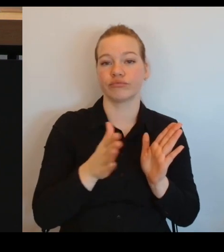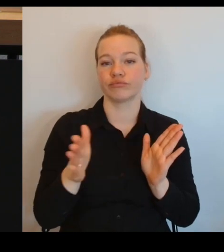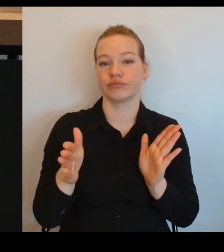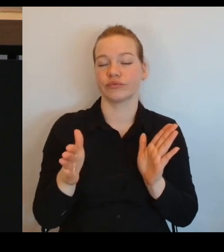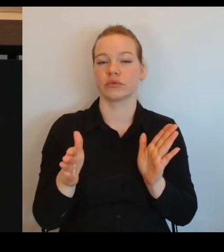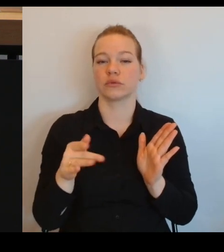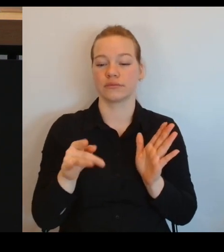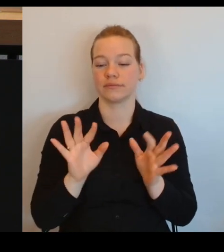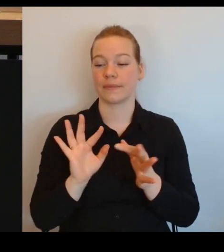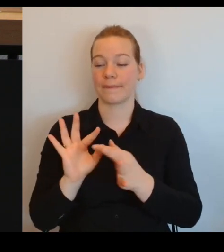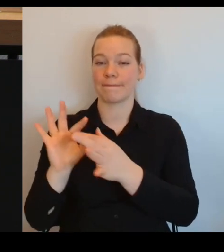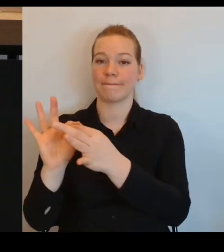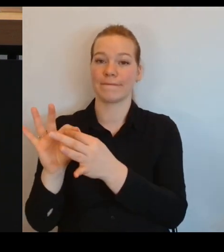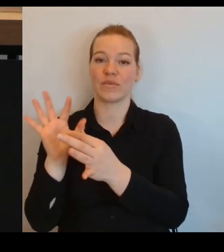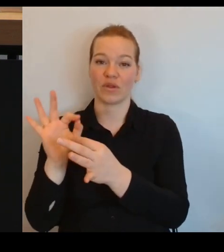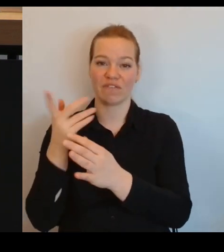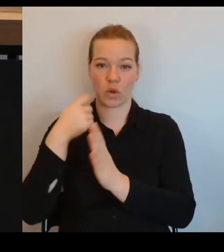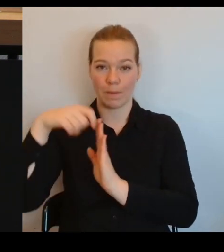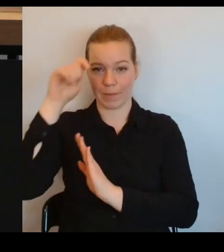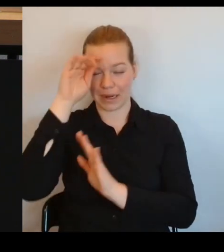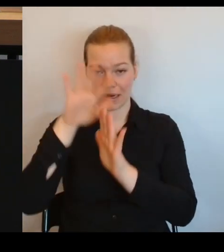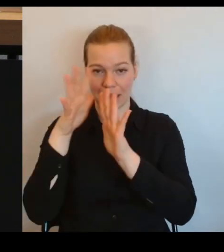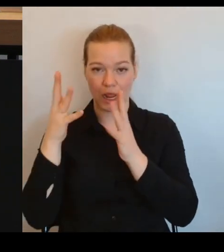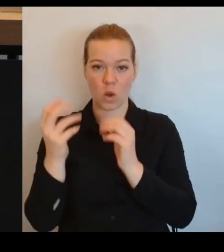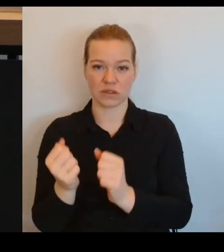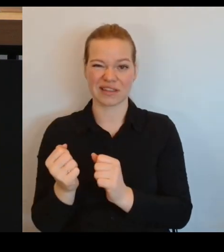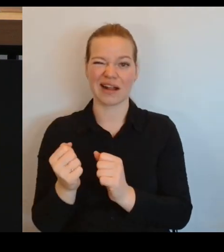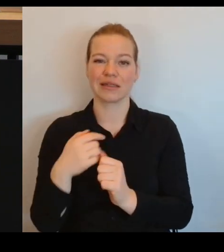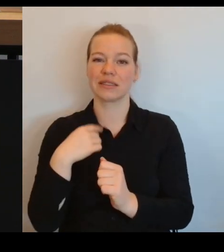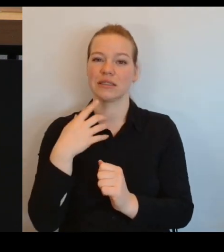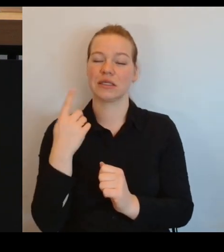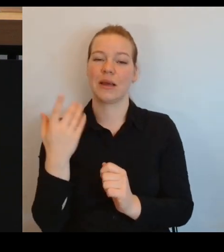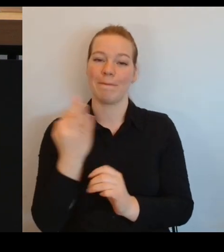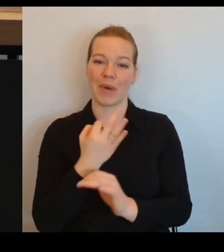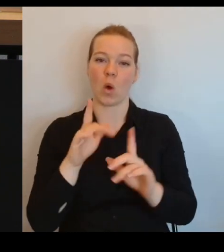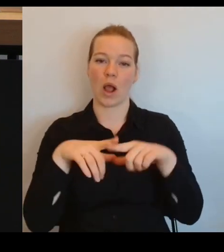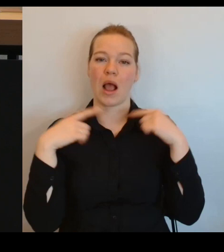Insofern möchte ich mich noch einmal ganz herzlich beim Rechnungshof für den vorgelegten Bericht bedanken. Herzlichen Dank